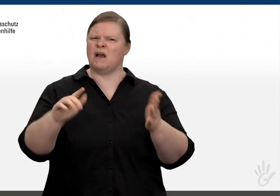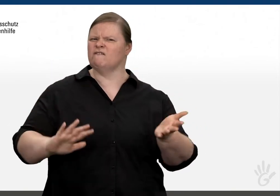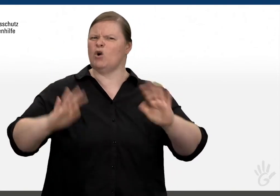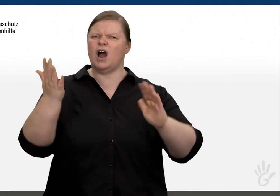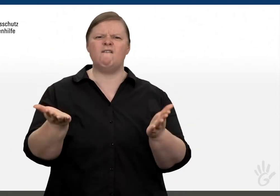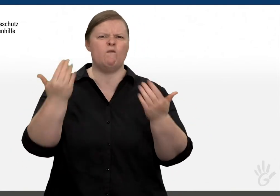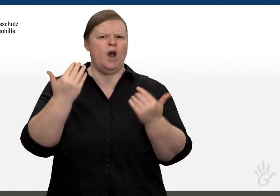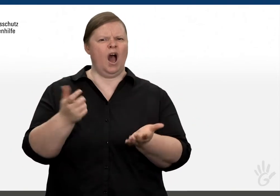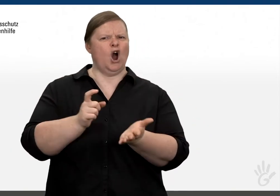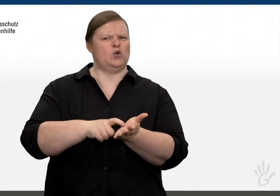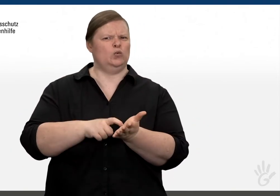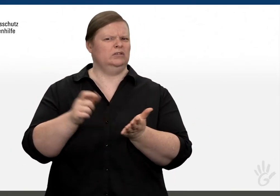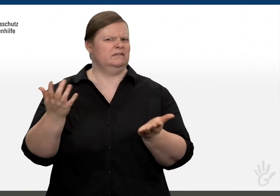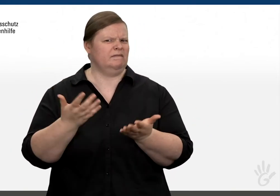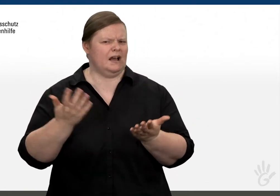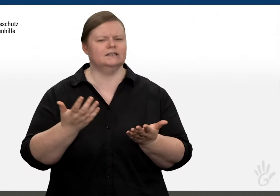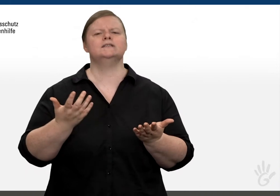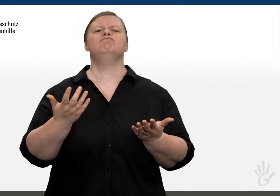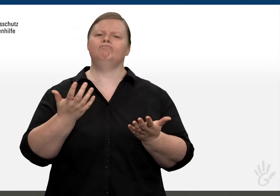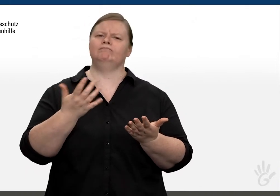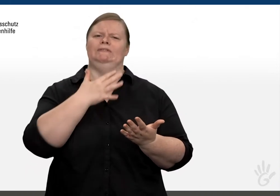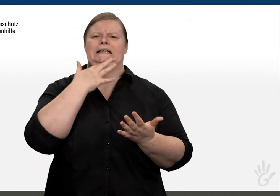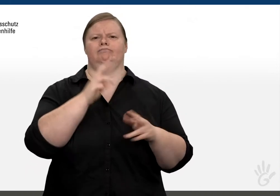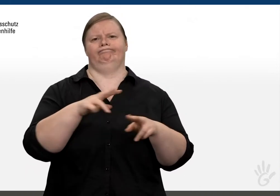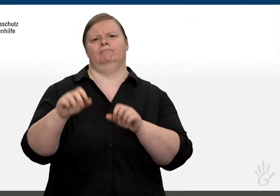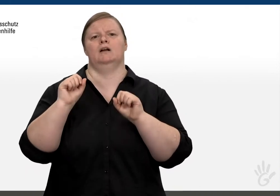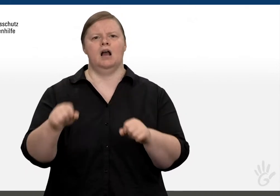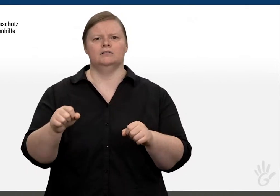zu Hause oder in öffentlichen Gebäuden: